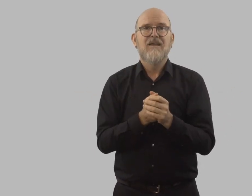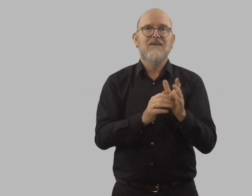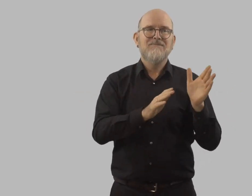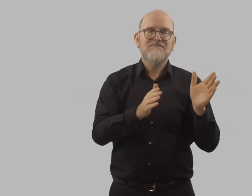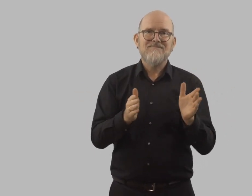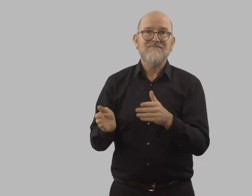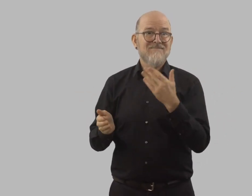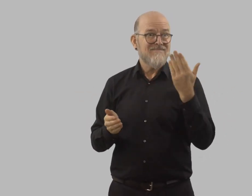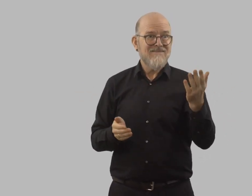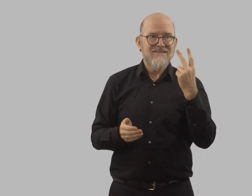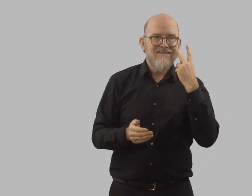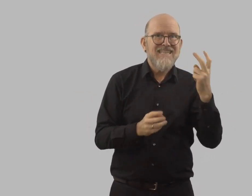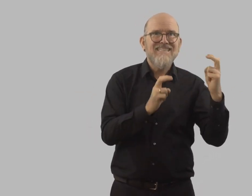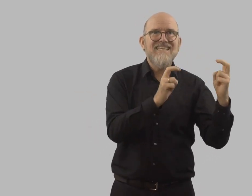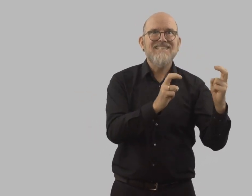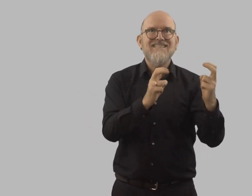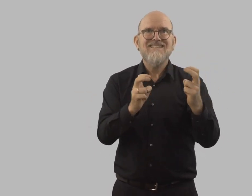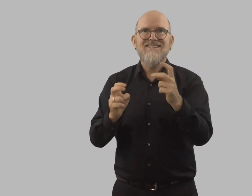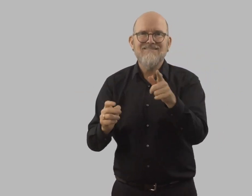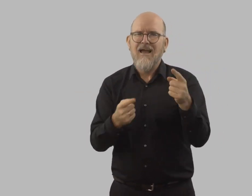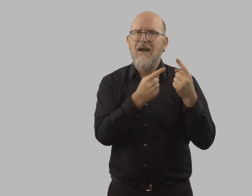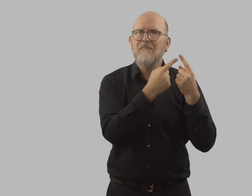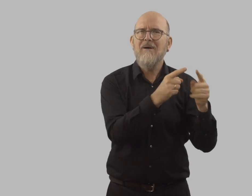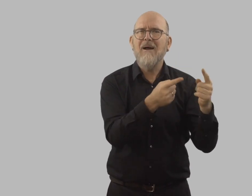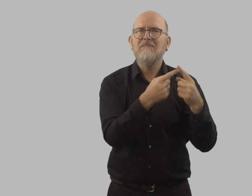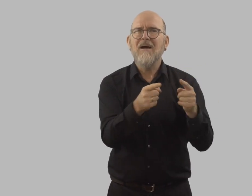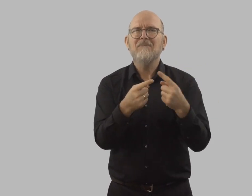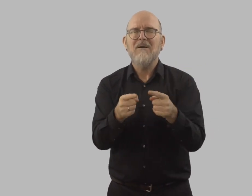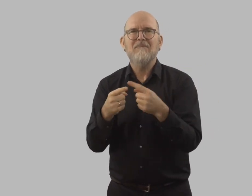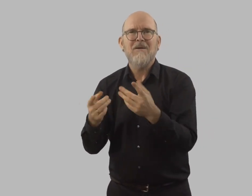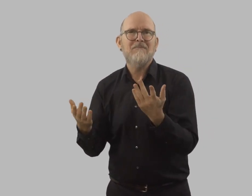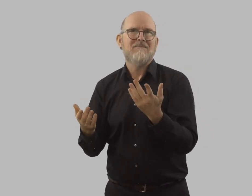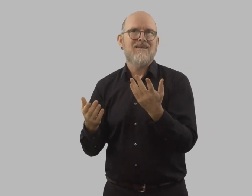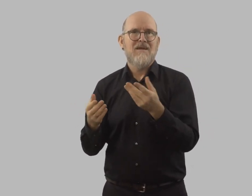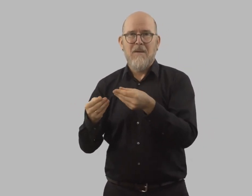Kein Sessel gleicht dem anderen,